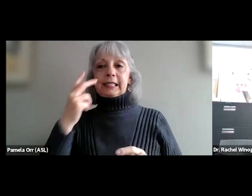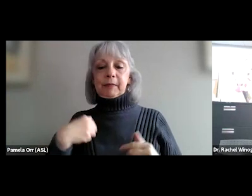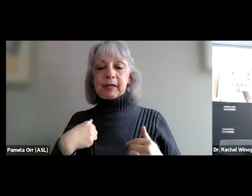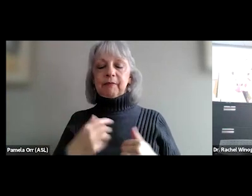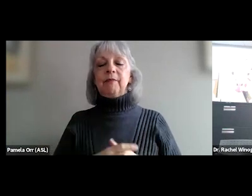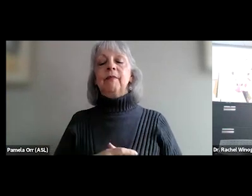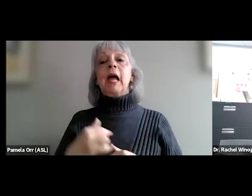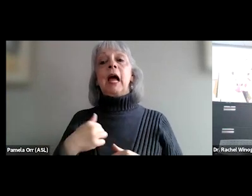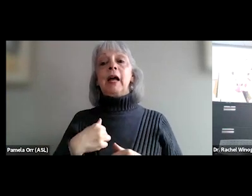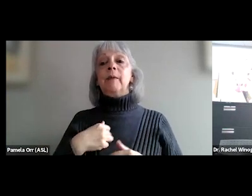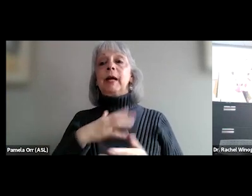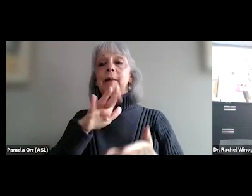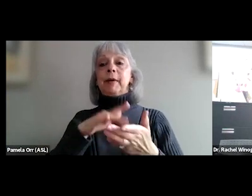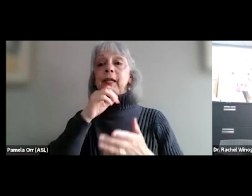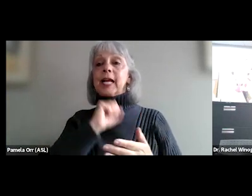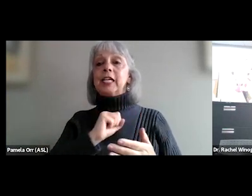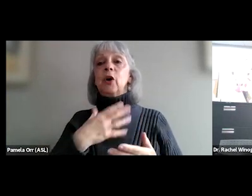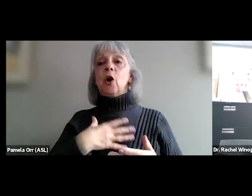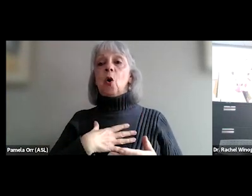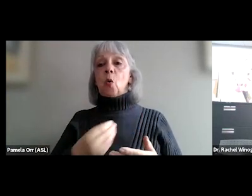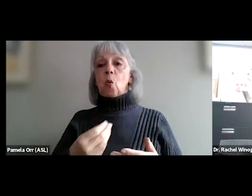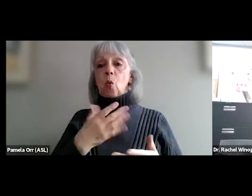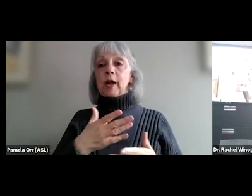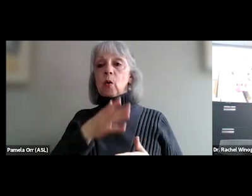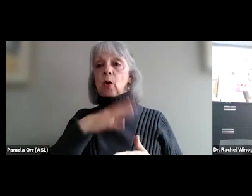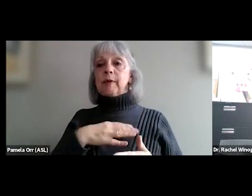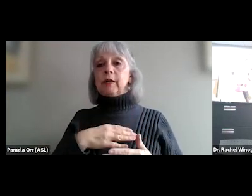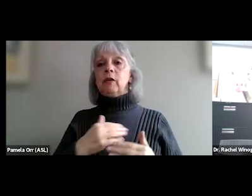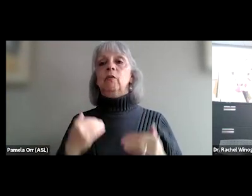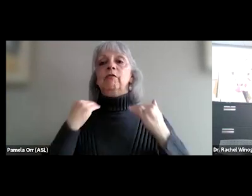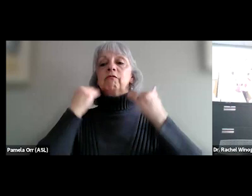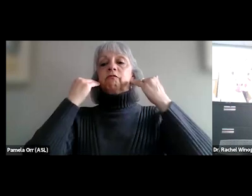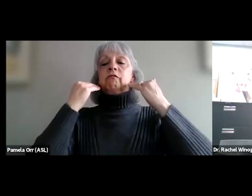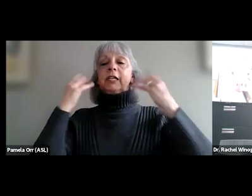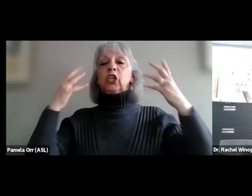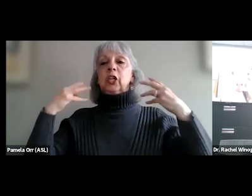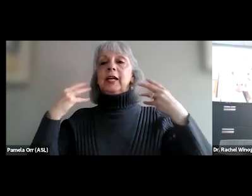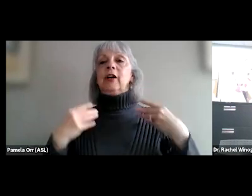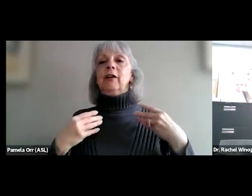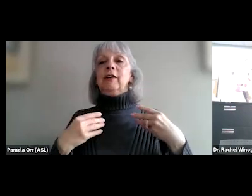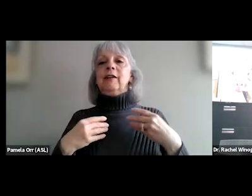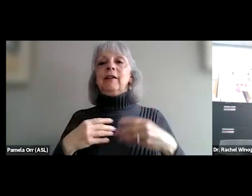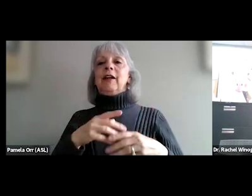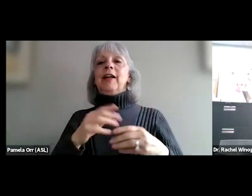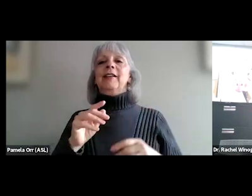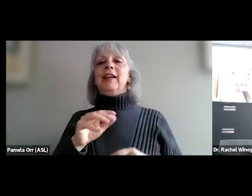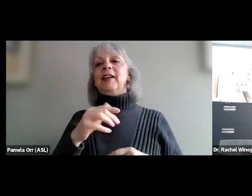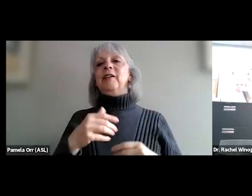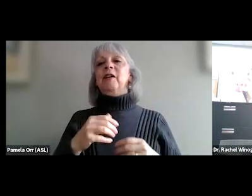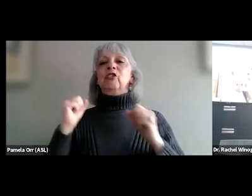soy una mujer blanca de mediana edad con cabello corto y rizado y color de labios llamativo, que apliqué con este propósito.